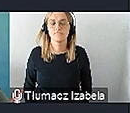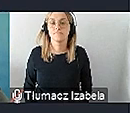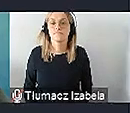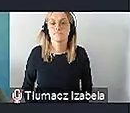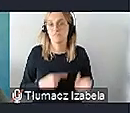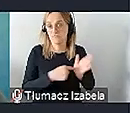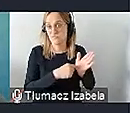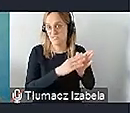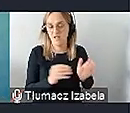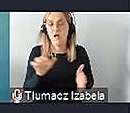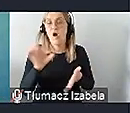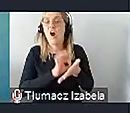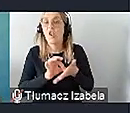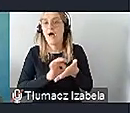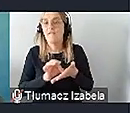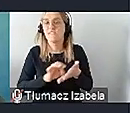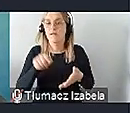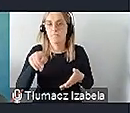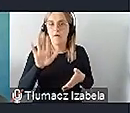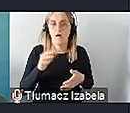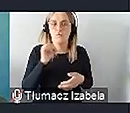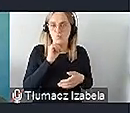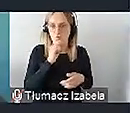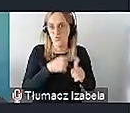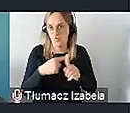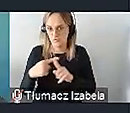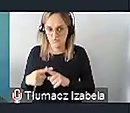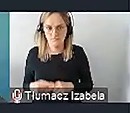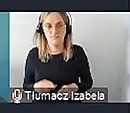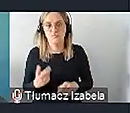Grafiki mają bardzo dużo korzyści, są też dostępne.